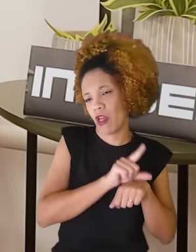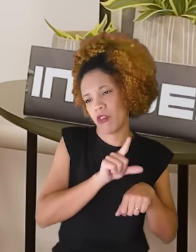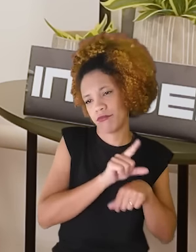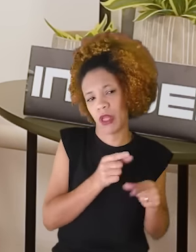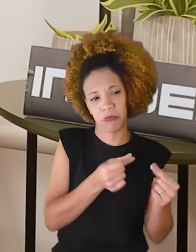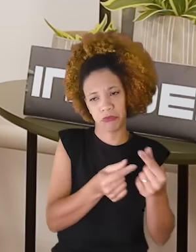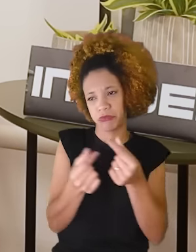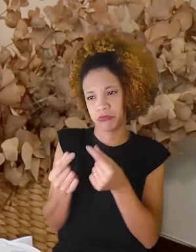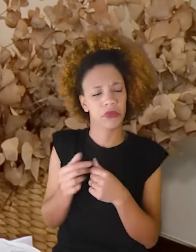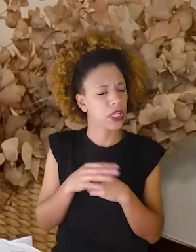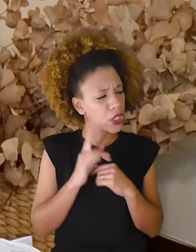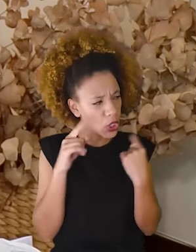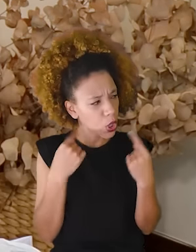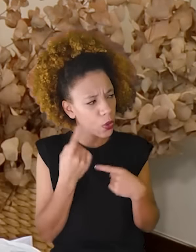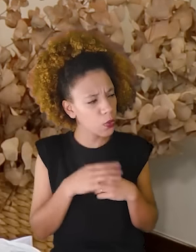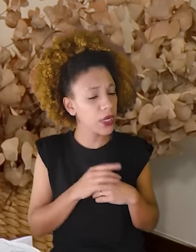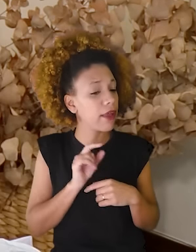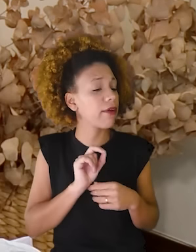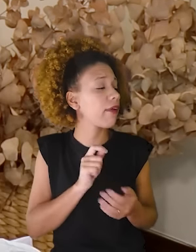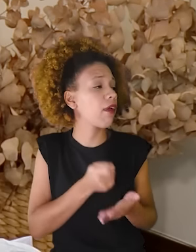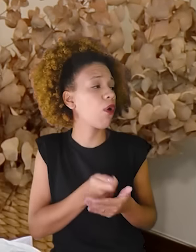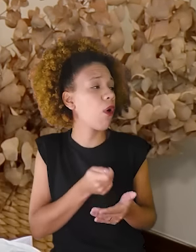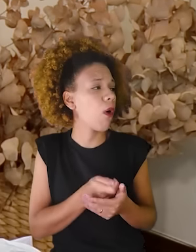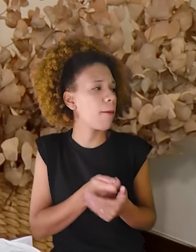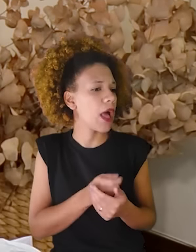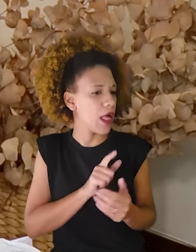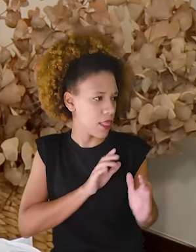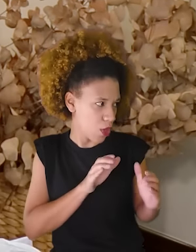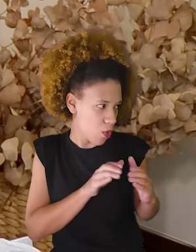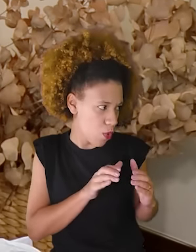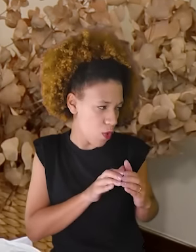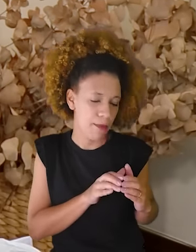ganha dinheiro que doideira cara e você quem cobra isso daí você tem uma equipe é eu ten